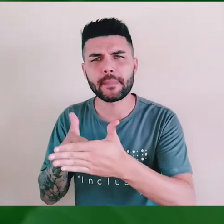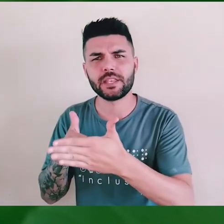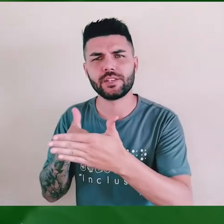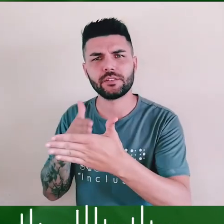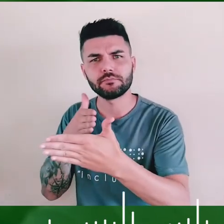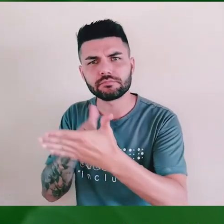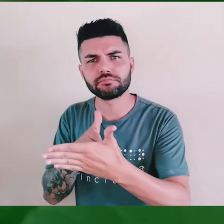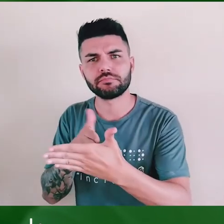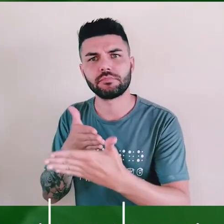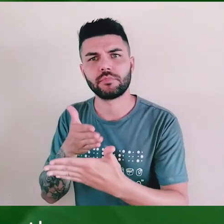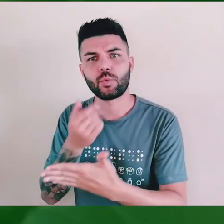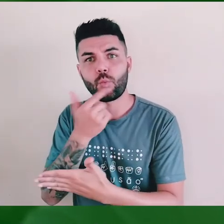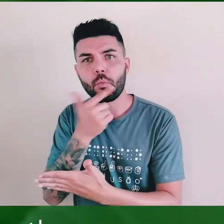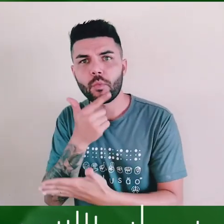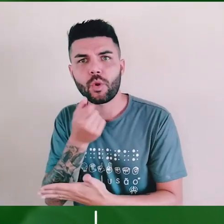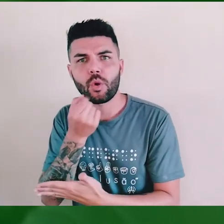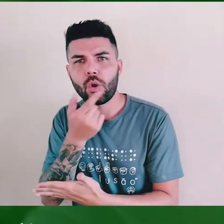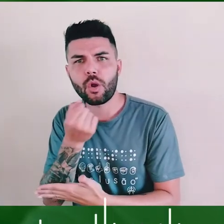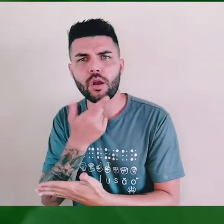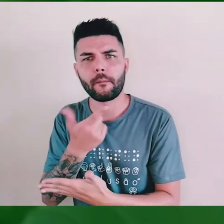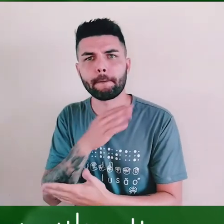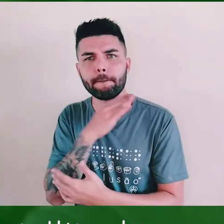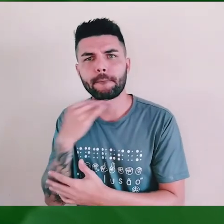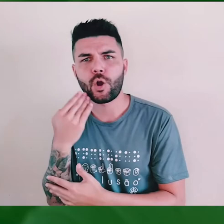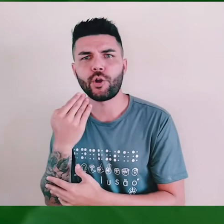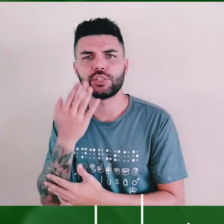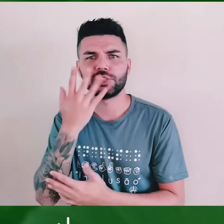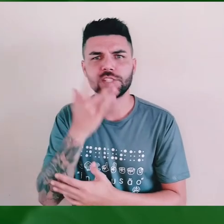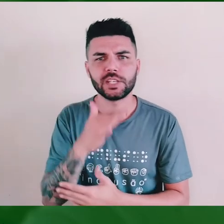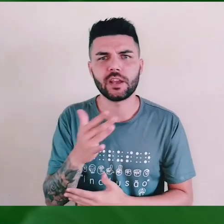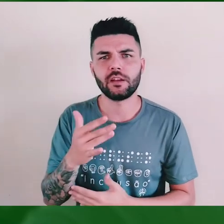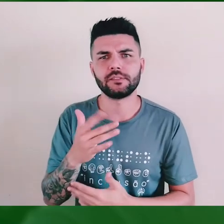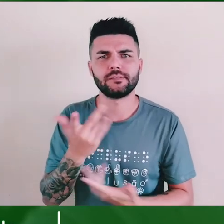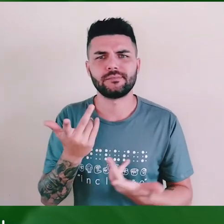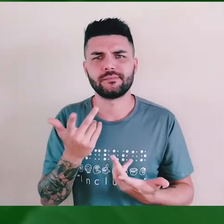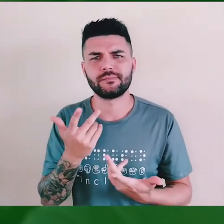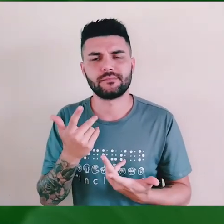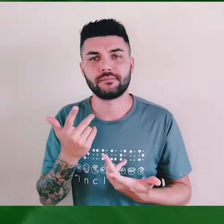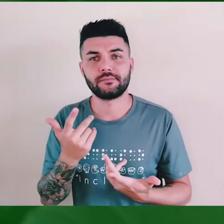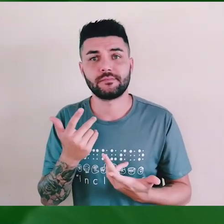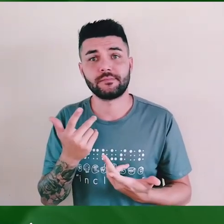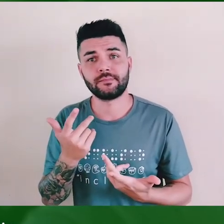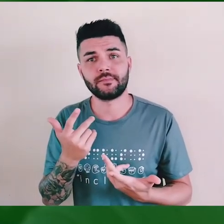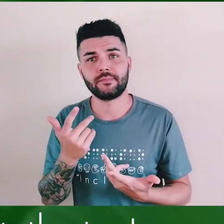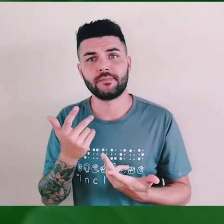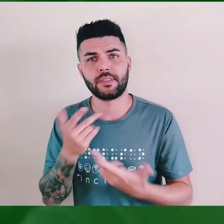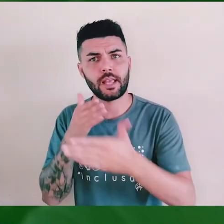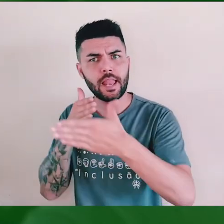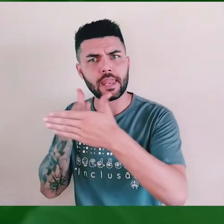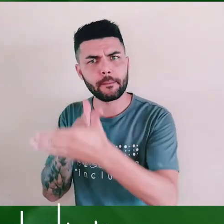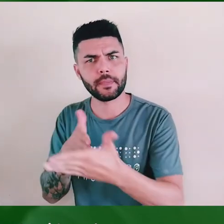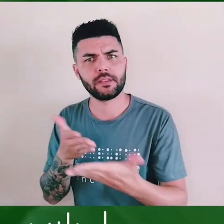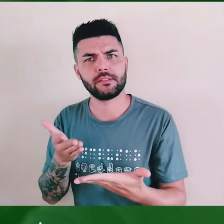de mortes, de crianças e pessoas desamparadas. Cara, esse cara perdeu uns 15 shows na região...